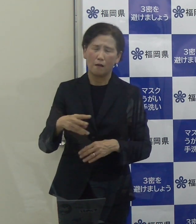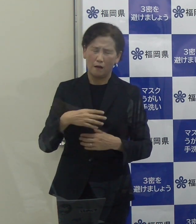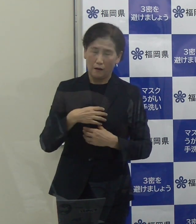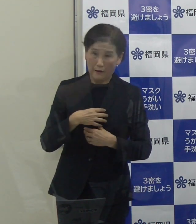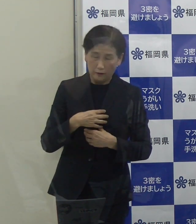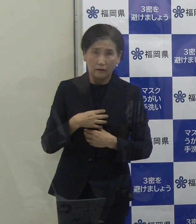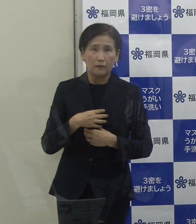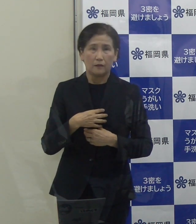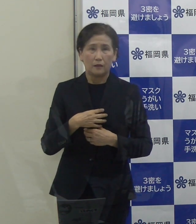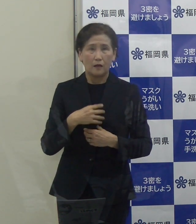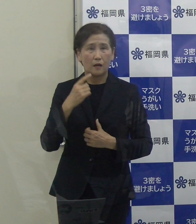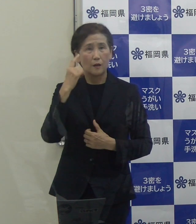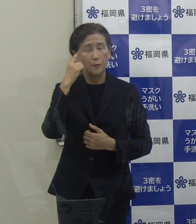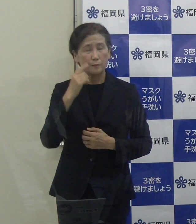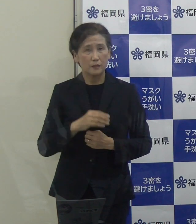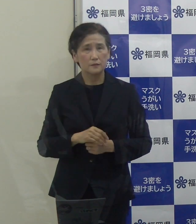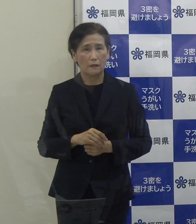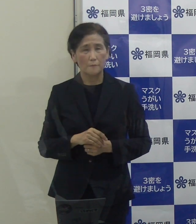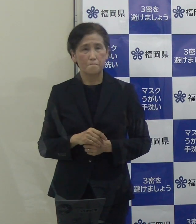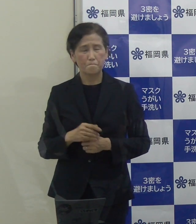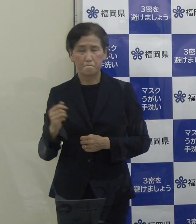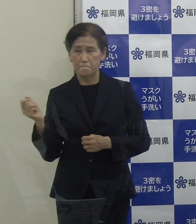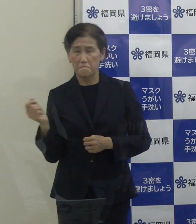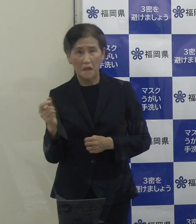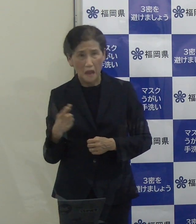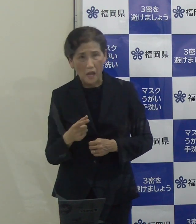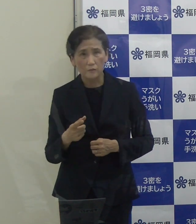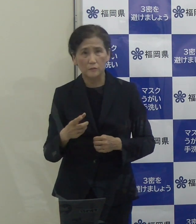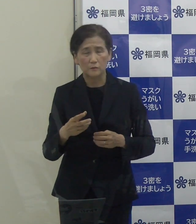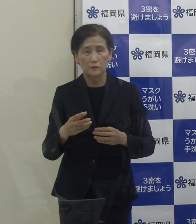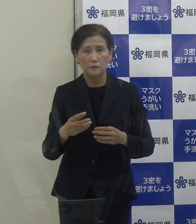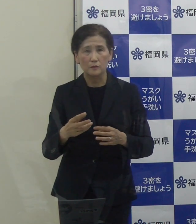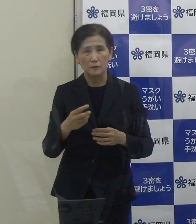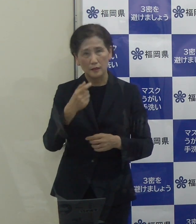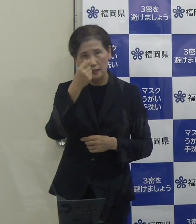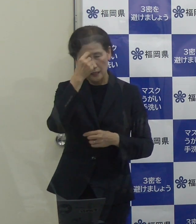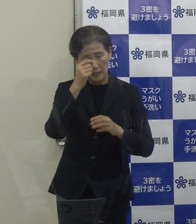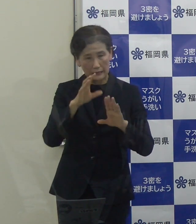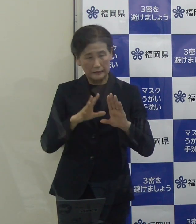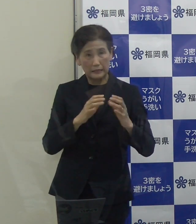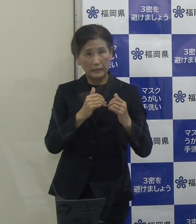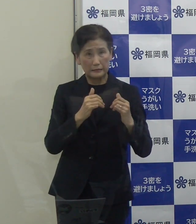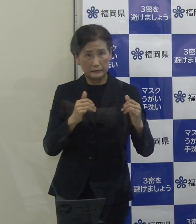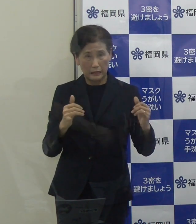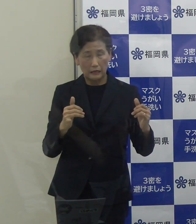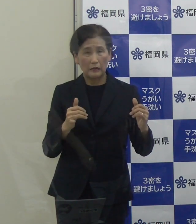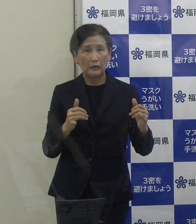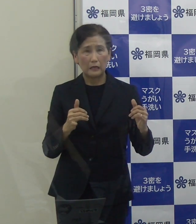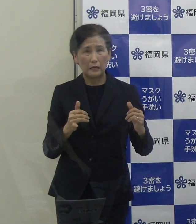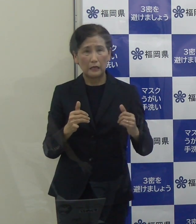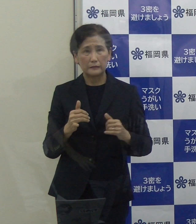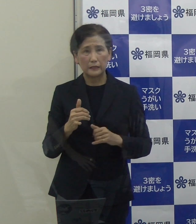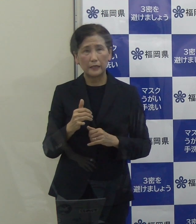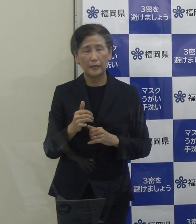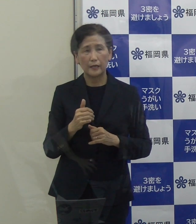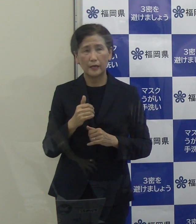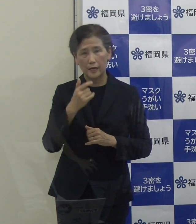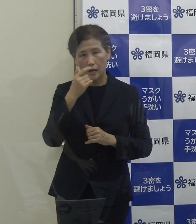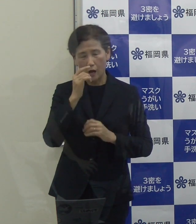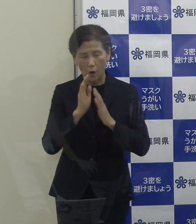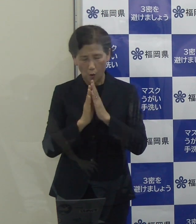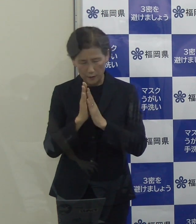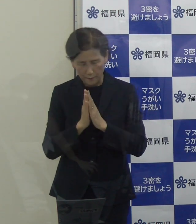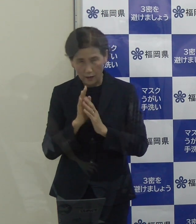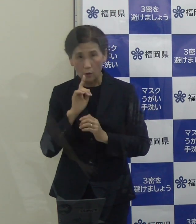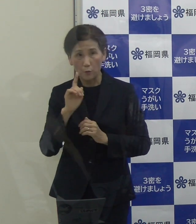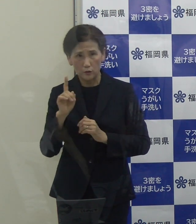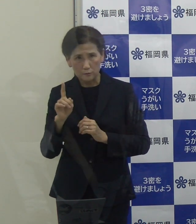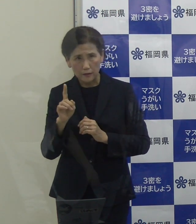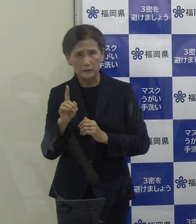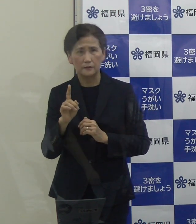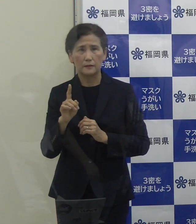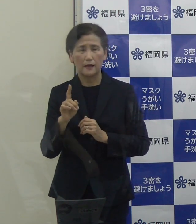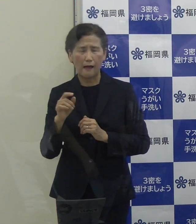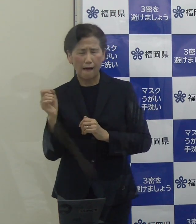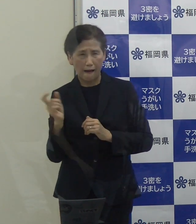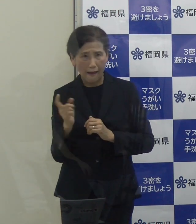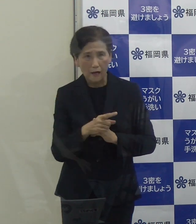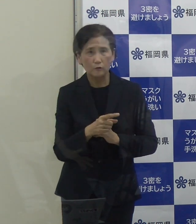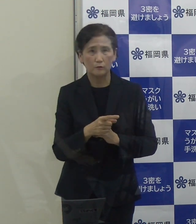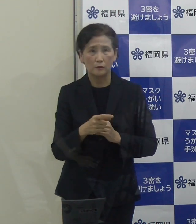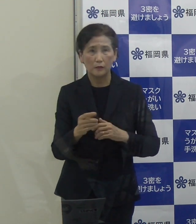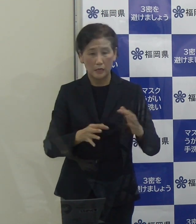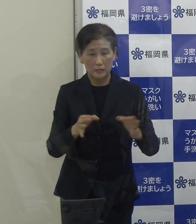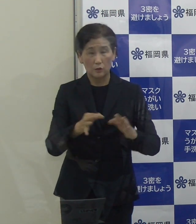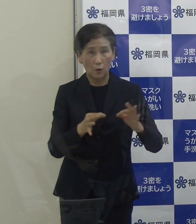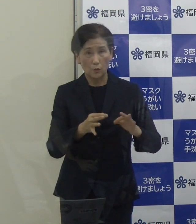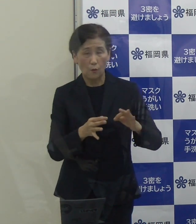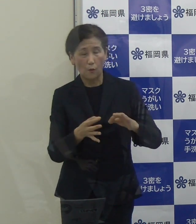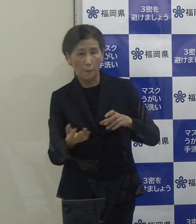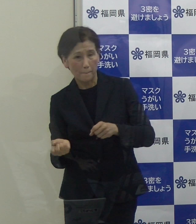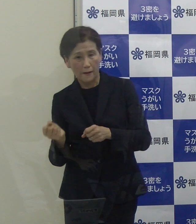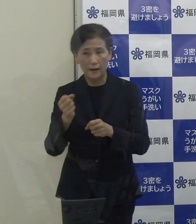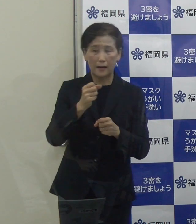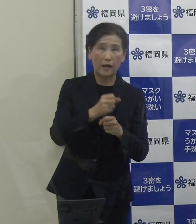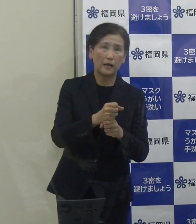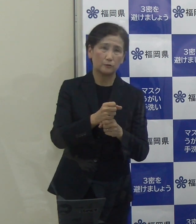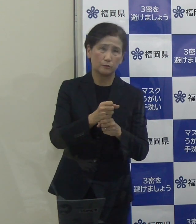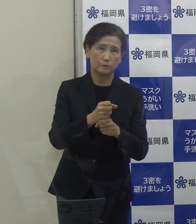被災者の皆さんにお見舞いを申し上げますとともに、一日も早く事業の再開、継続を図っていただかなければいけないと思っています。